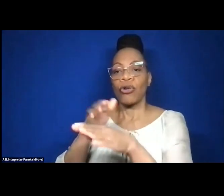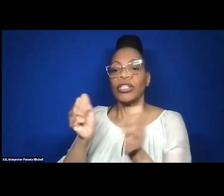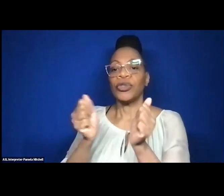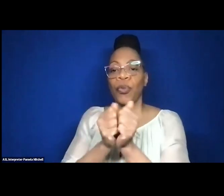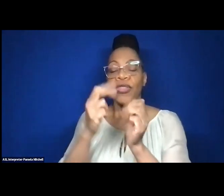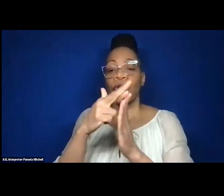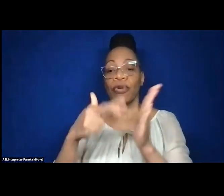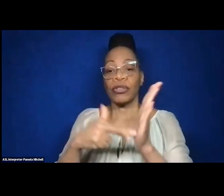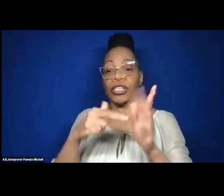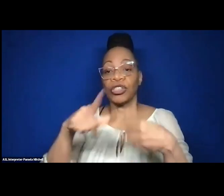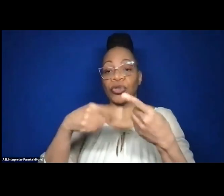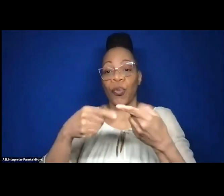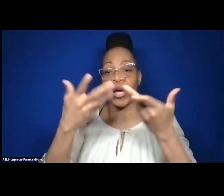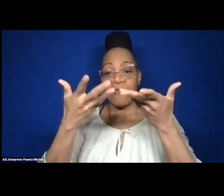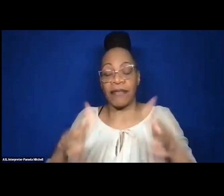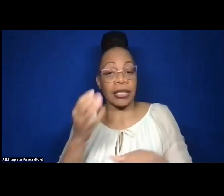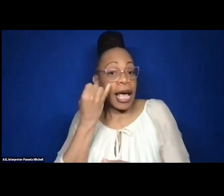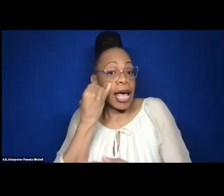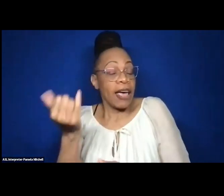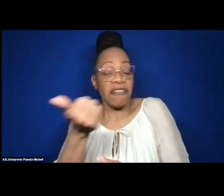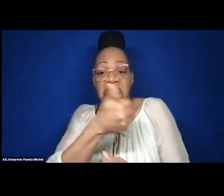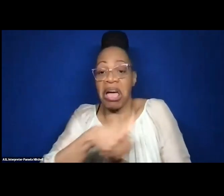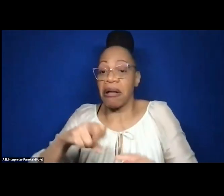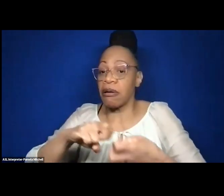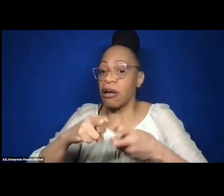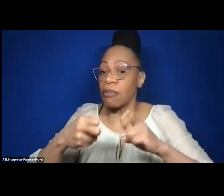Y si tienen alguna pregunta o algún problema con el registro o con la actualización de su registro,